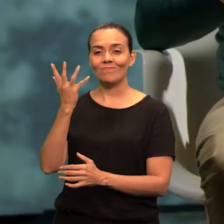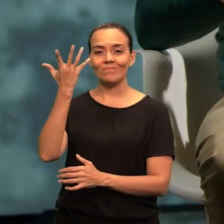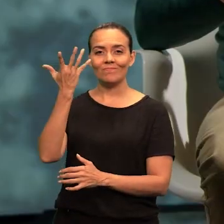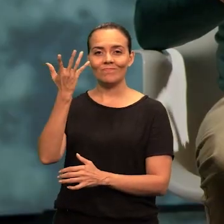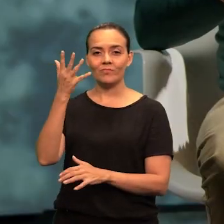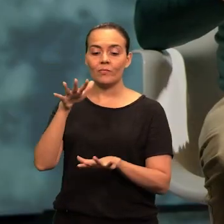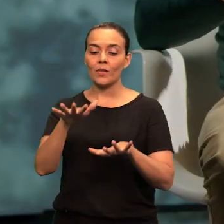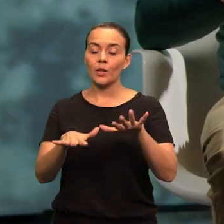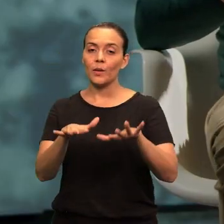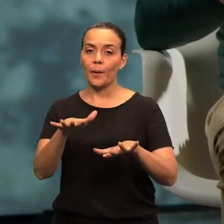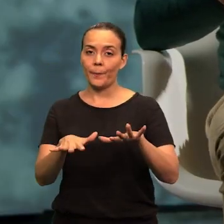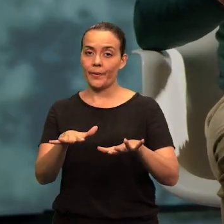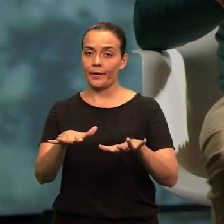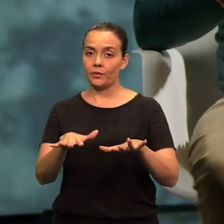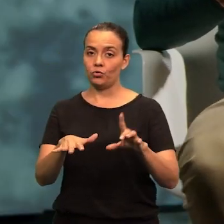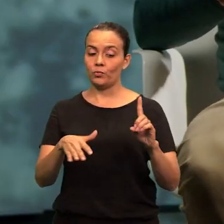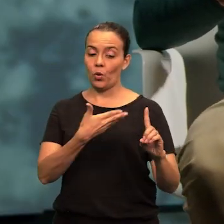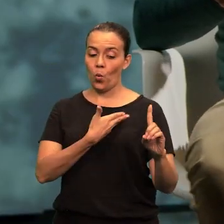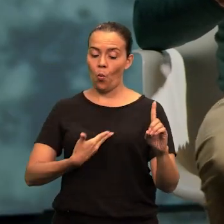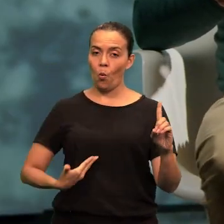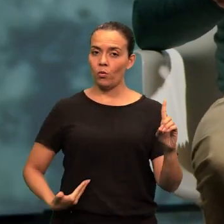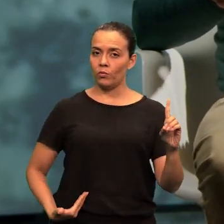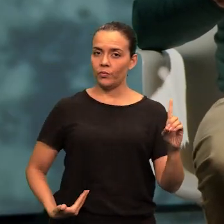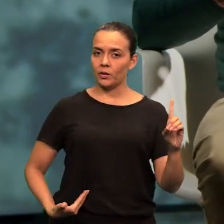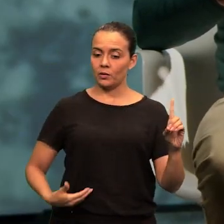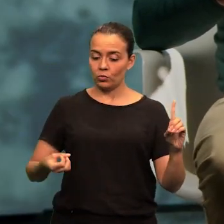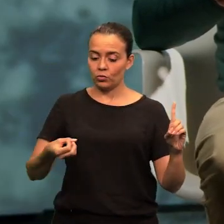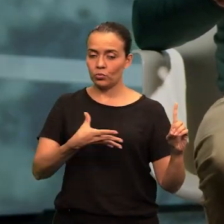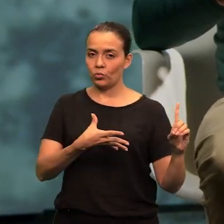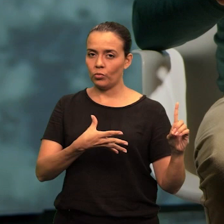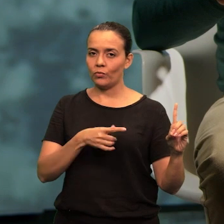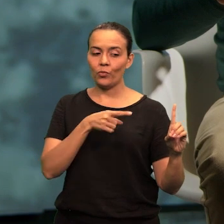O que vai mudar no governante moderno é a questão da eficiência.